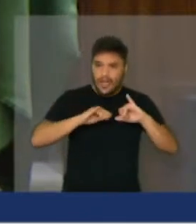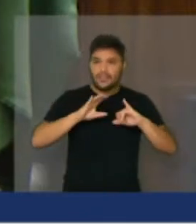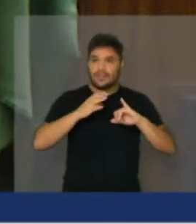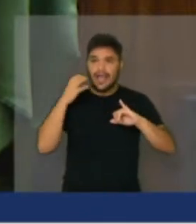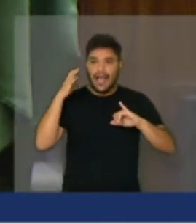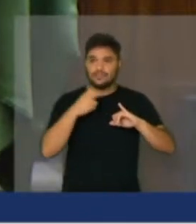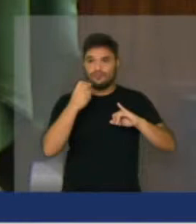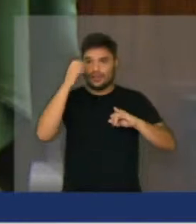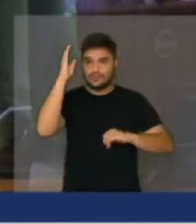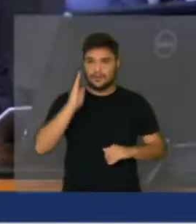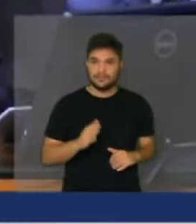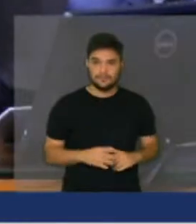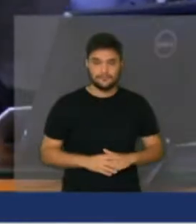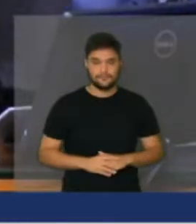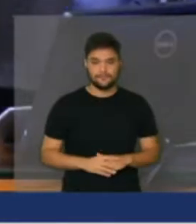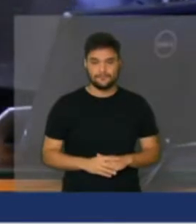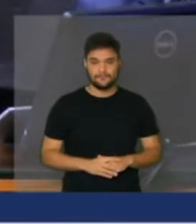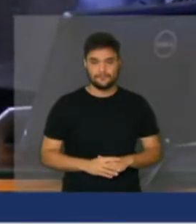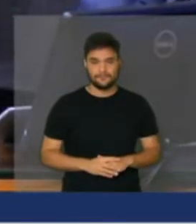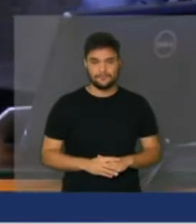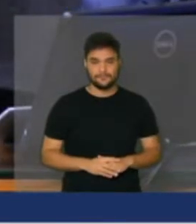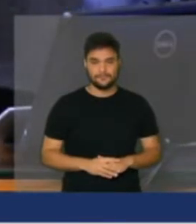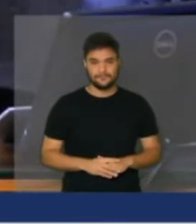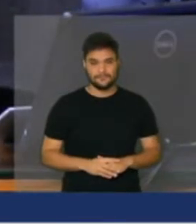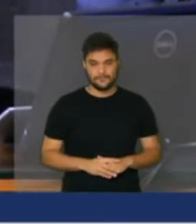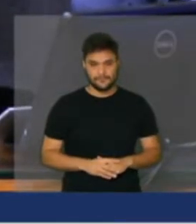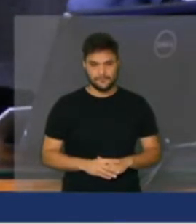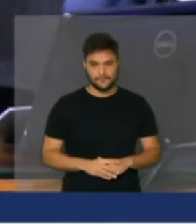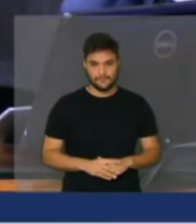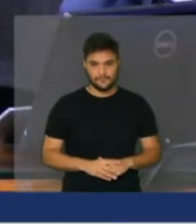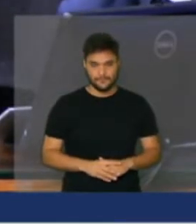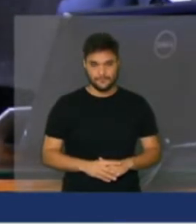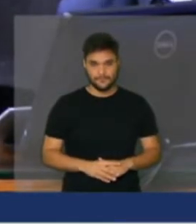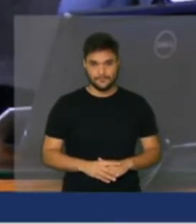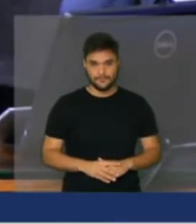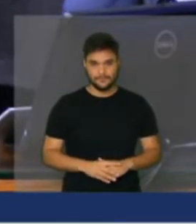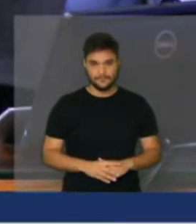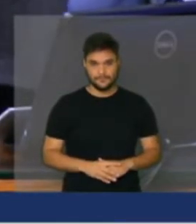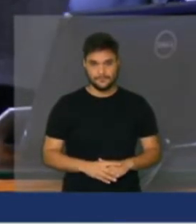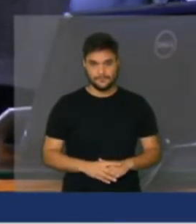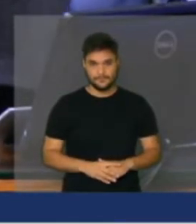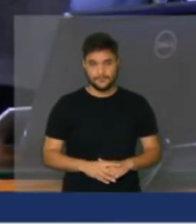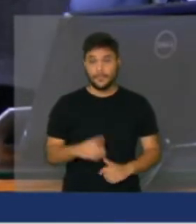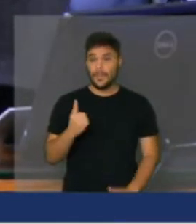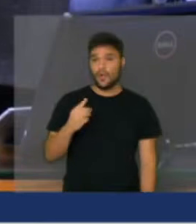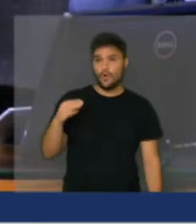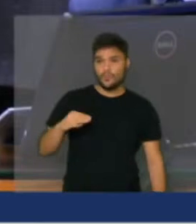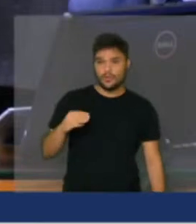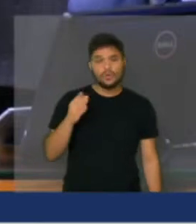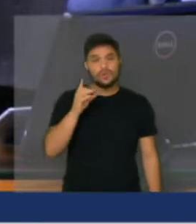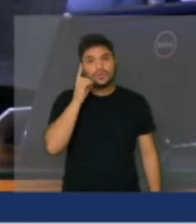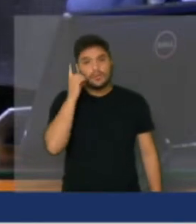SENHOR PRESIDENTE. -- [PRESIDENTE]: UM MINUTO PARA O DEPUTADO JOSÉ NETO. [DEPUTADO]: SENHOR PRESIDENTE, QUERIA AQUI PARABENIZAR TAMBÉM, NESSA